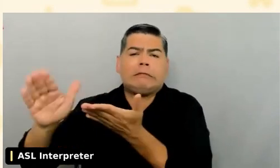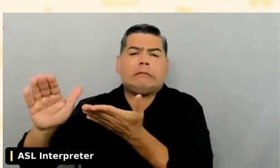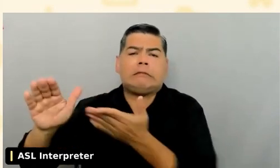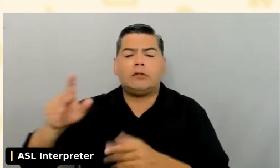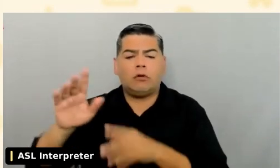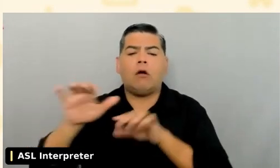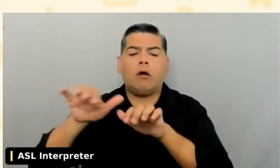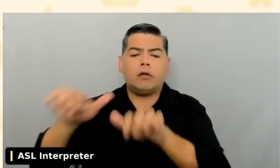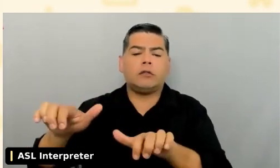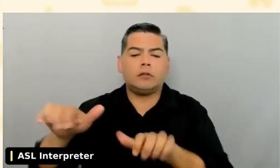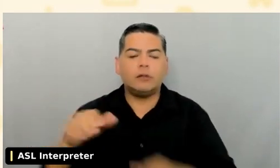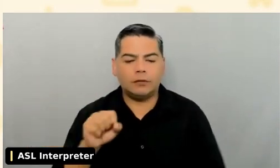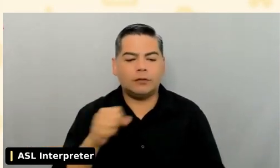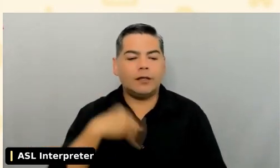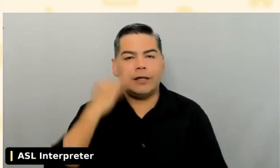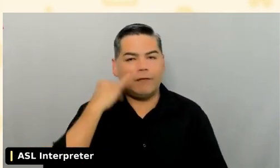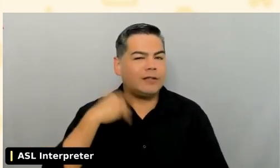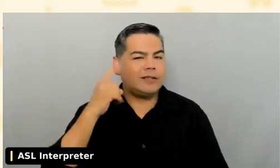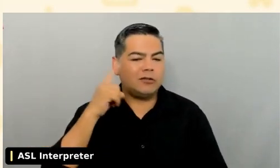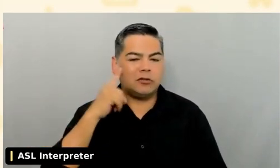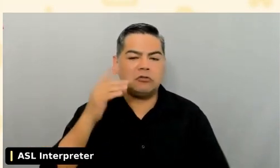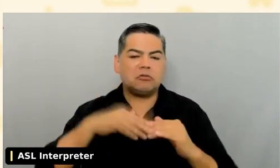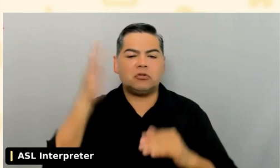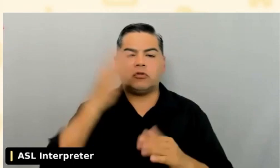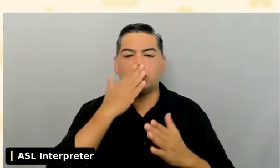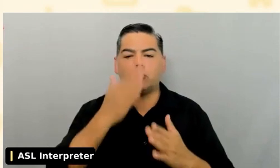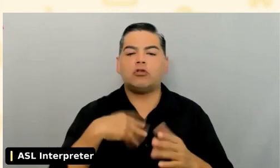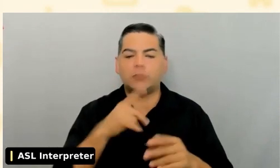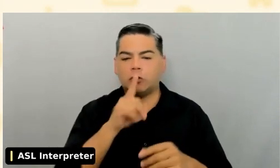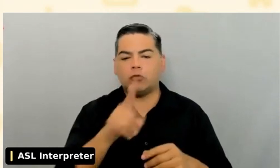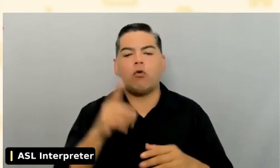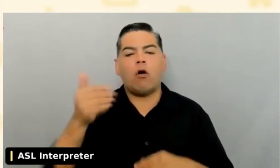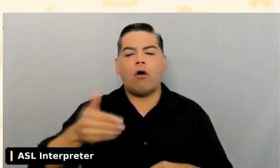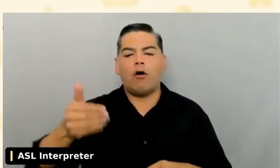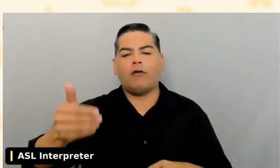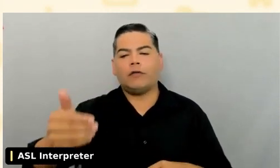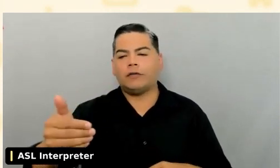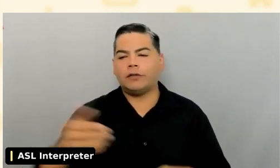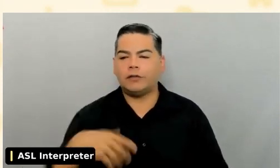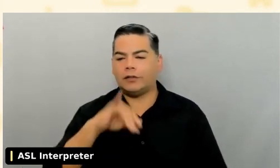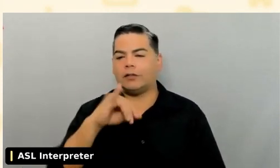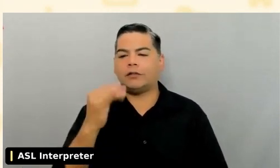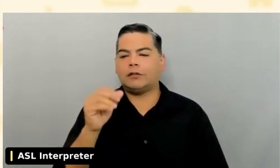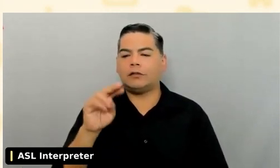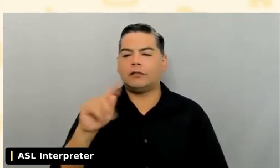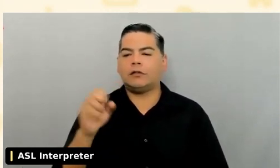Sí, si suena demasiado bueno para ser verdad, a menudo lo es, como ya dijo Jonathan en el chat.